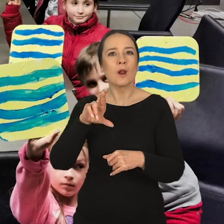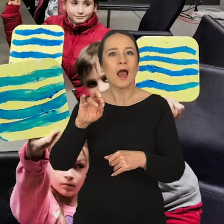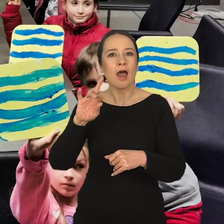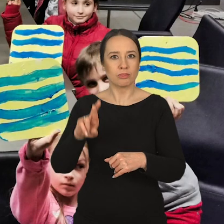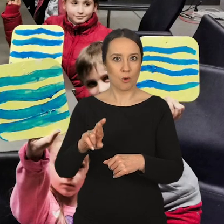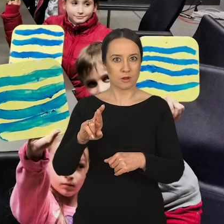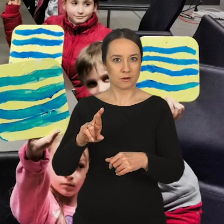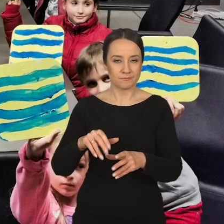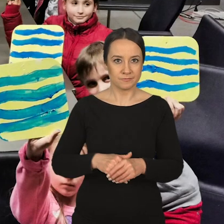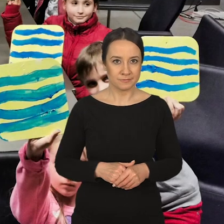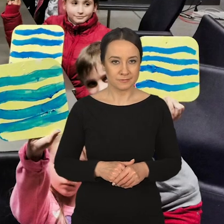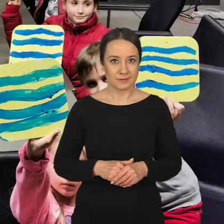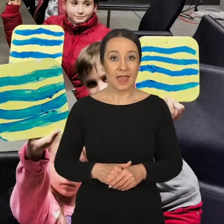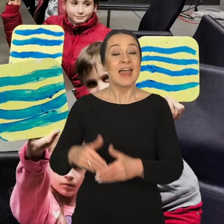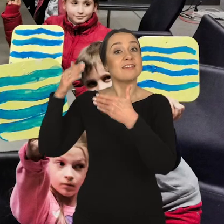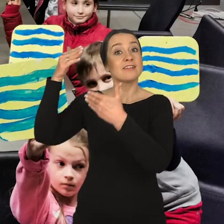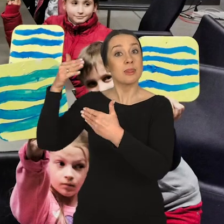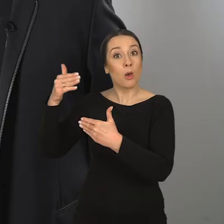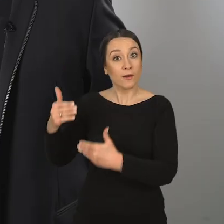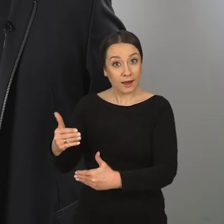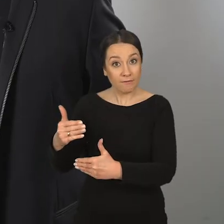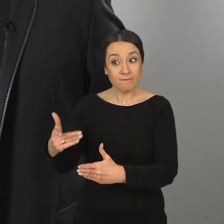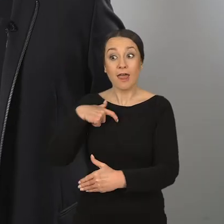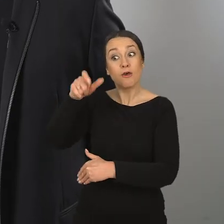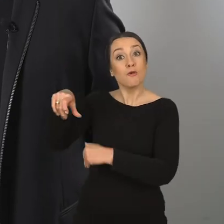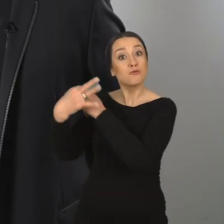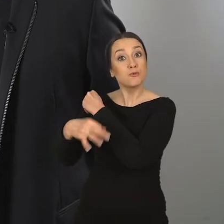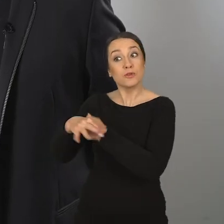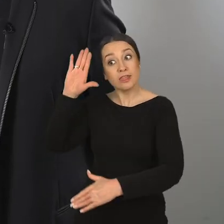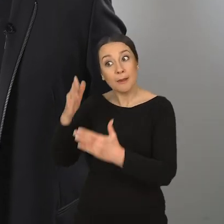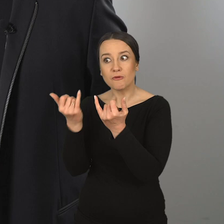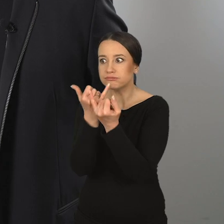Na Kierunku Scenografia studenci zapoznają się z szeroką ofertą